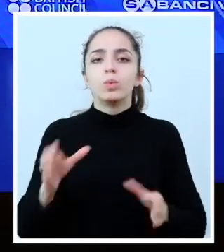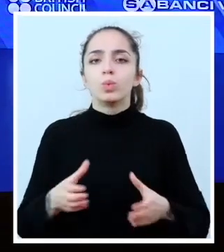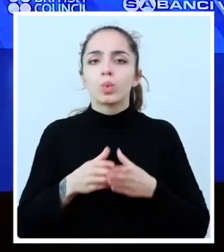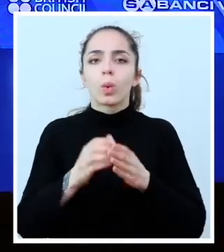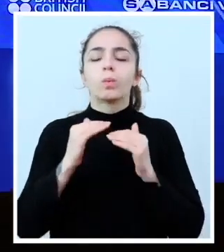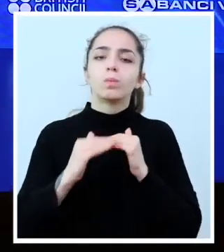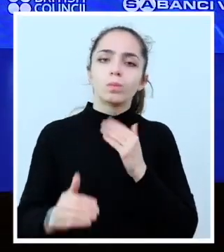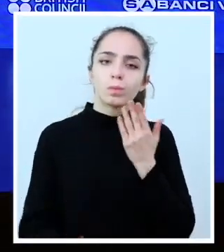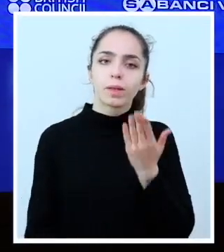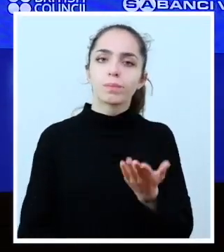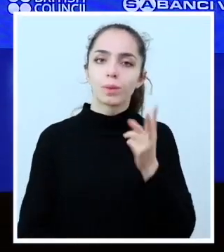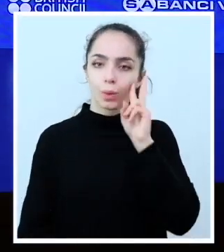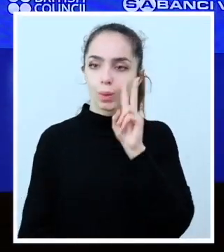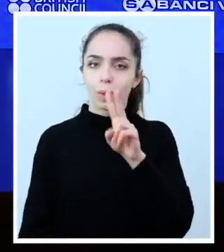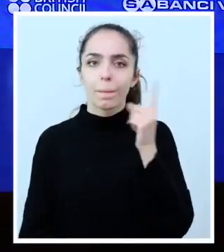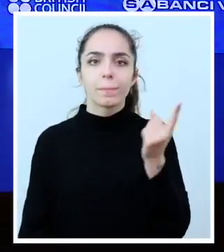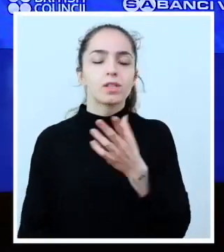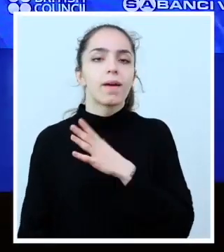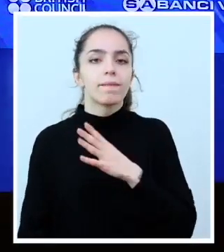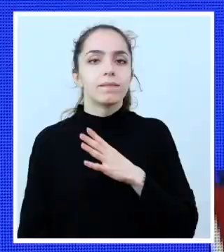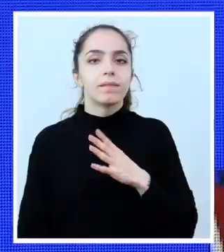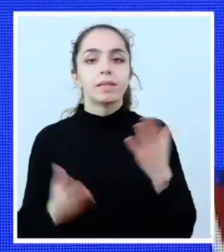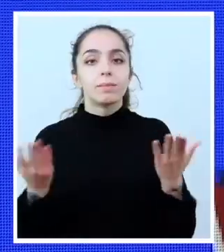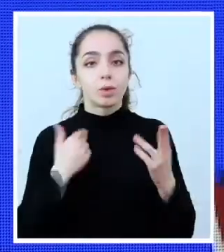yaşadığım toplumdan gördüğüm bir şey vardı.